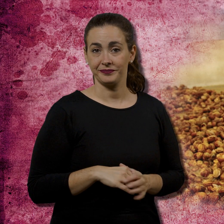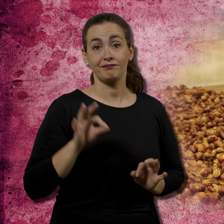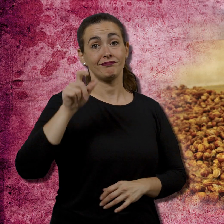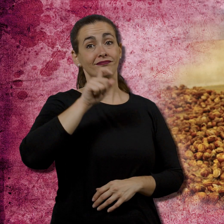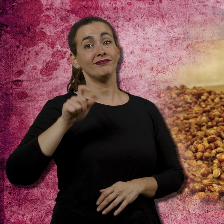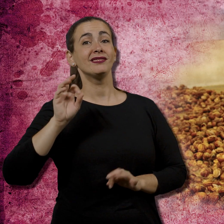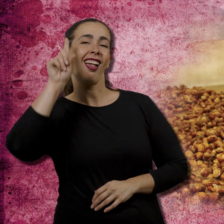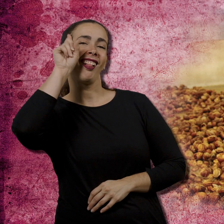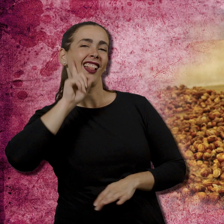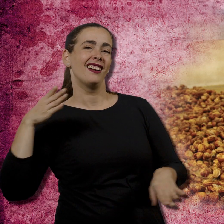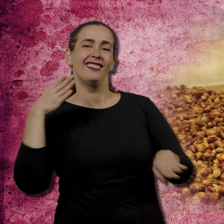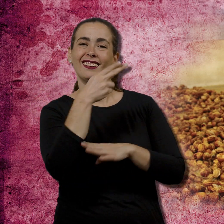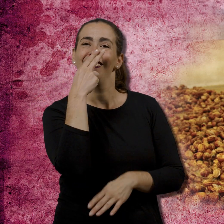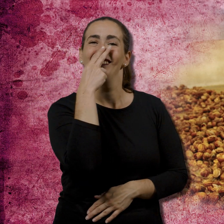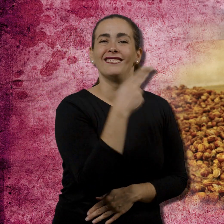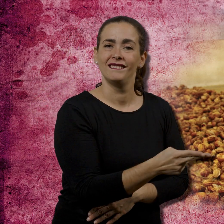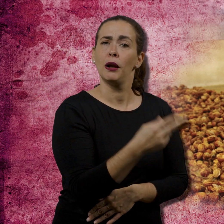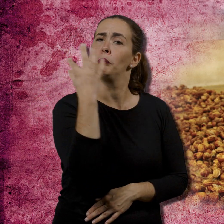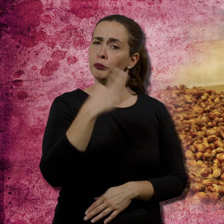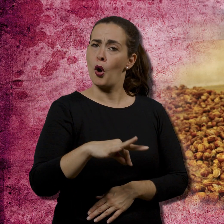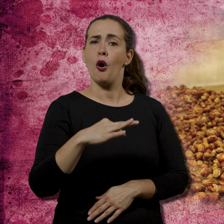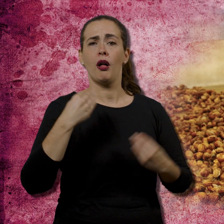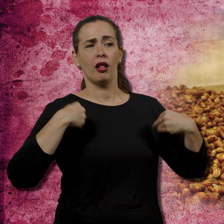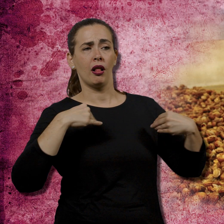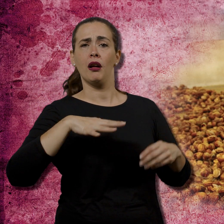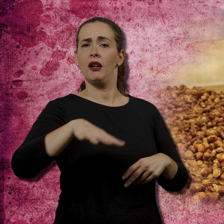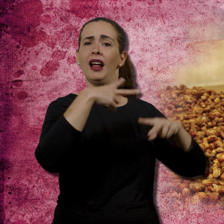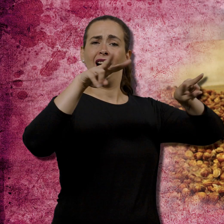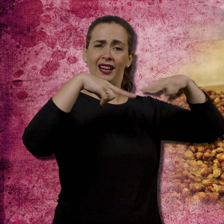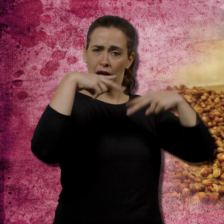Els visitants poden gaudir de la zona de restauració habilitada al mateix